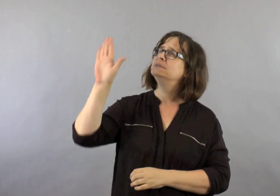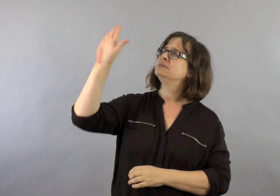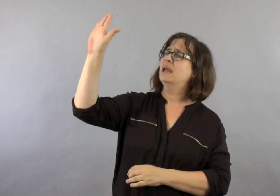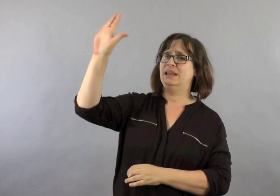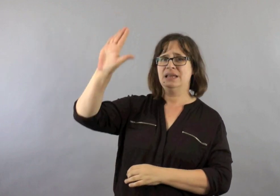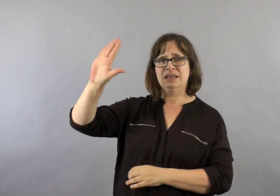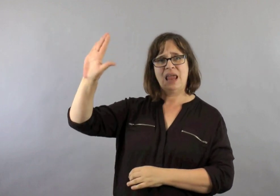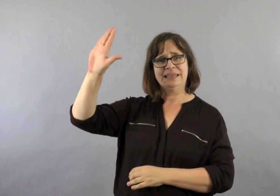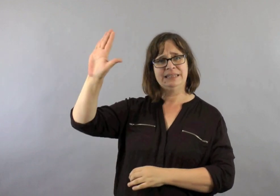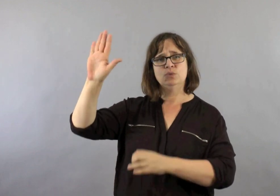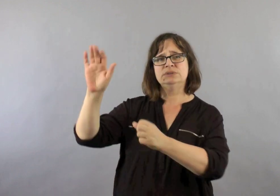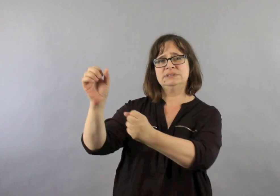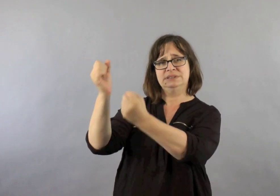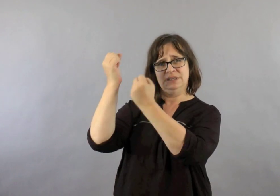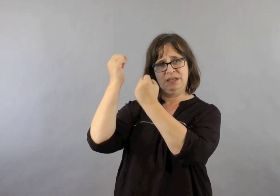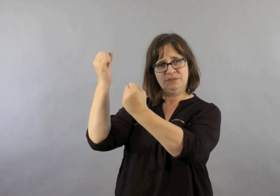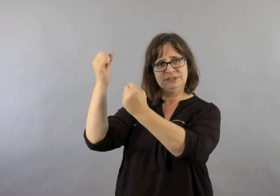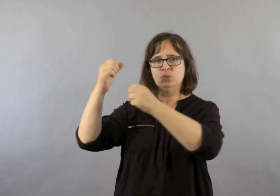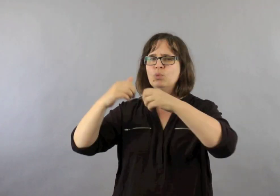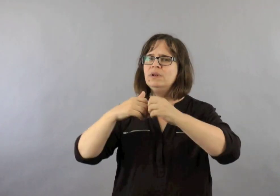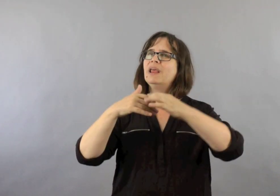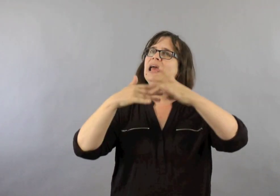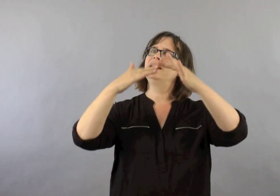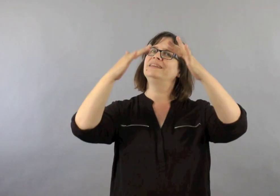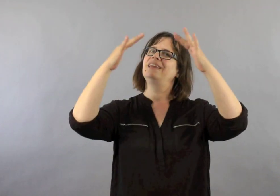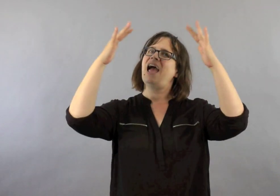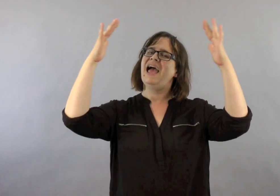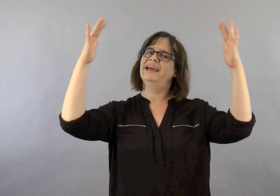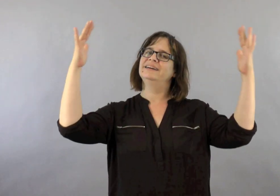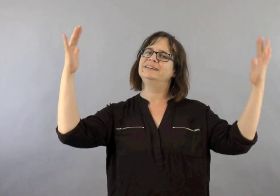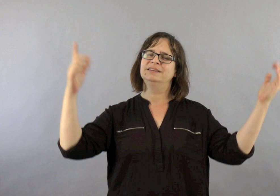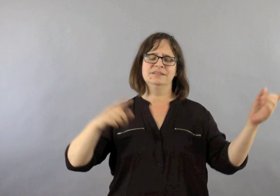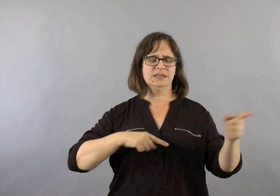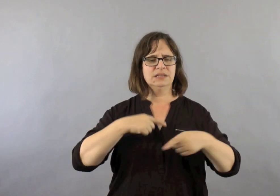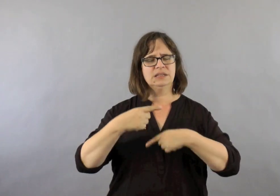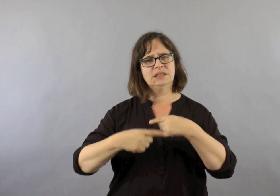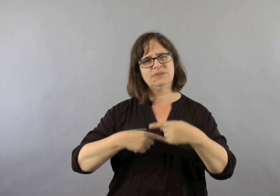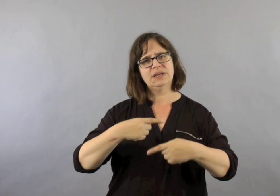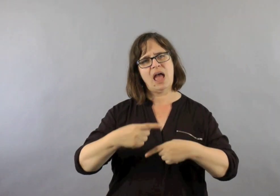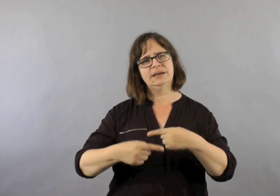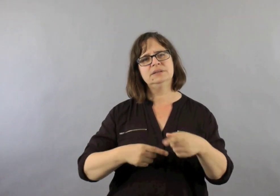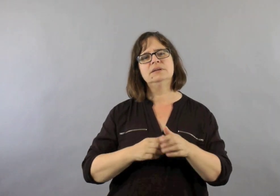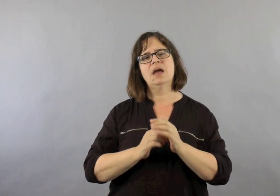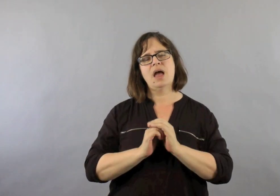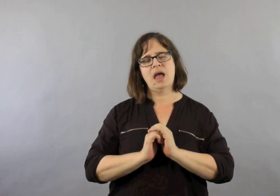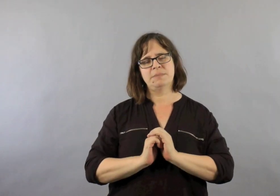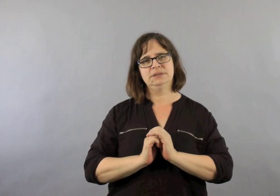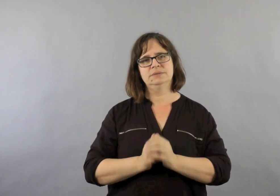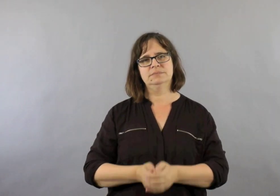Denn dein ist das Reich und die Kraft und die Herrlichkeit. In Ewigkeit! Amen!